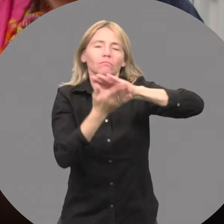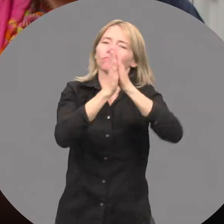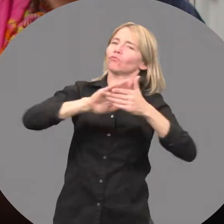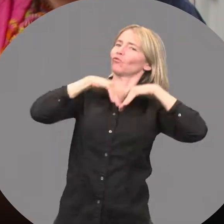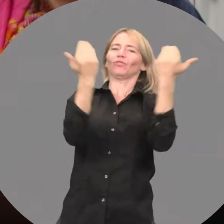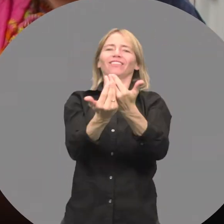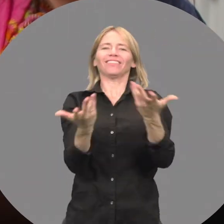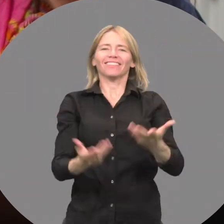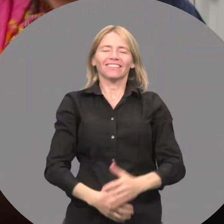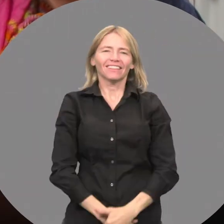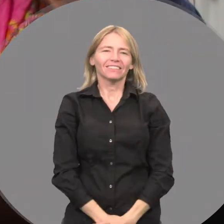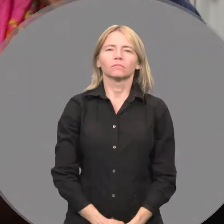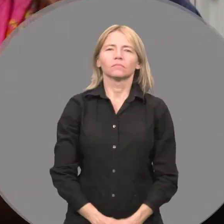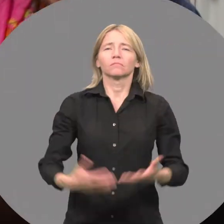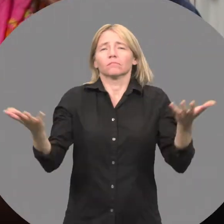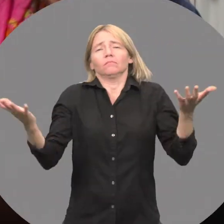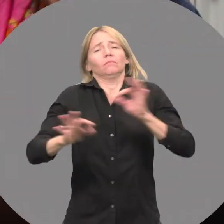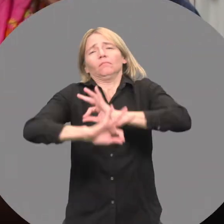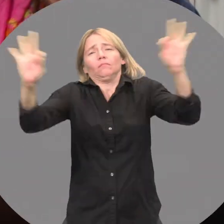C'est merveilleux pour nous, travailleuses et travailleurs des postes.